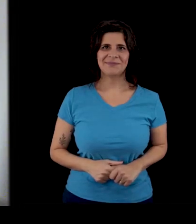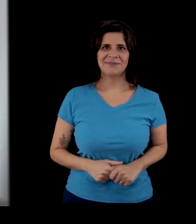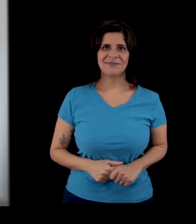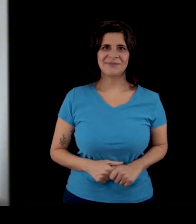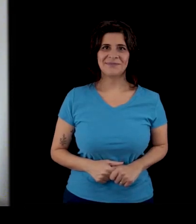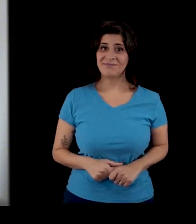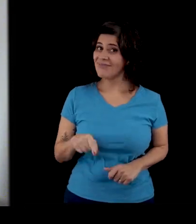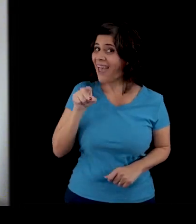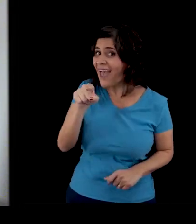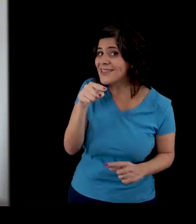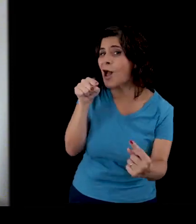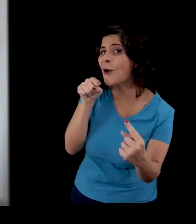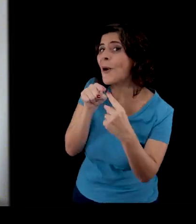Esta é a da felicidade.